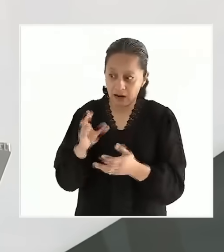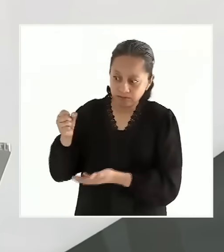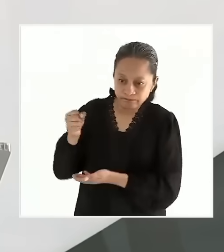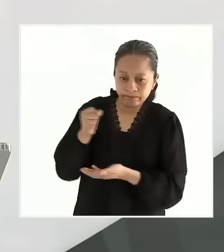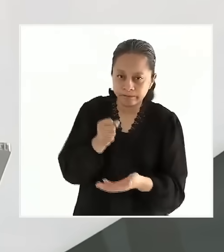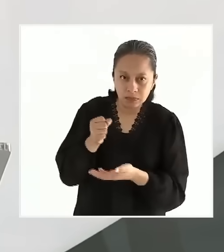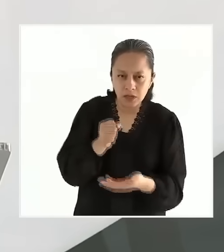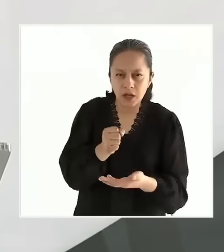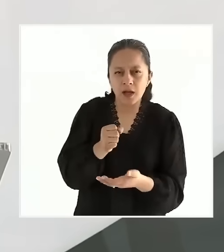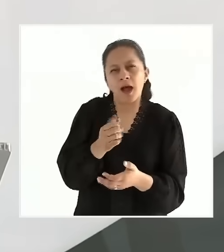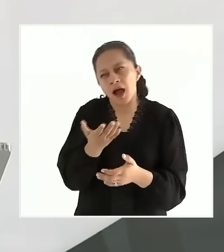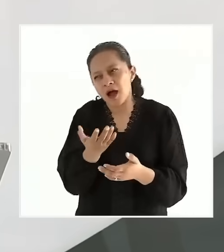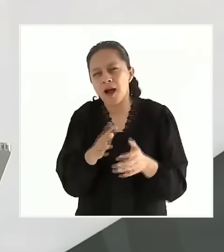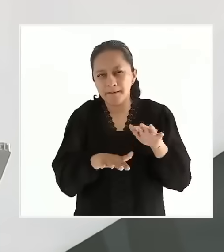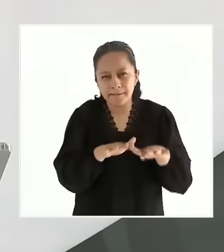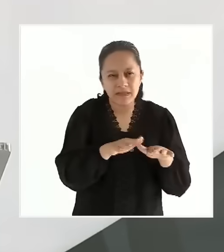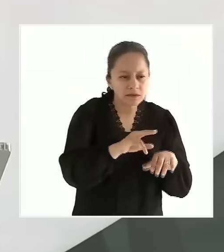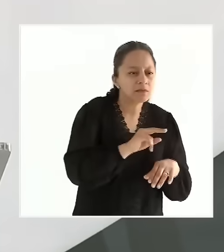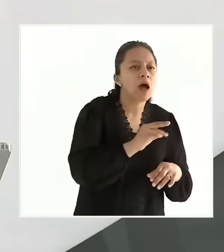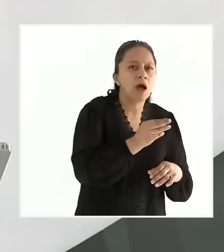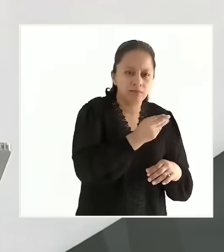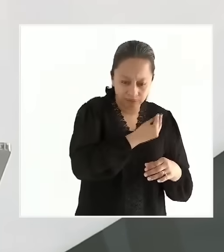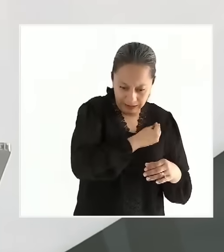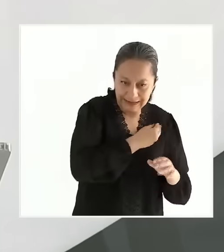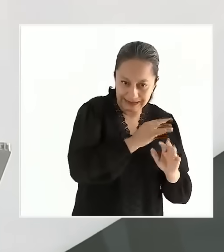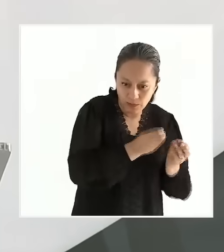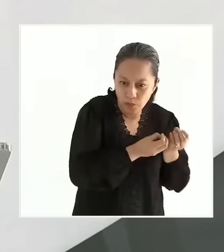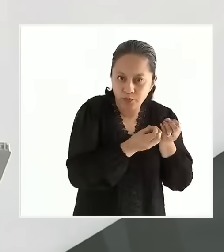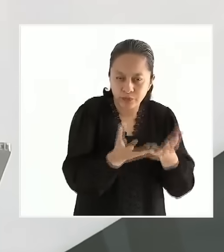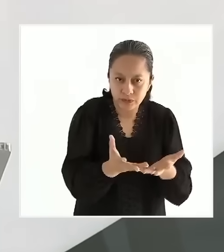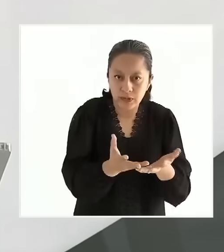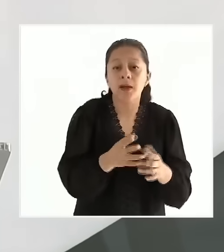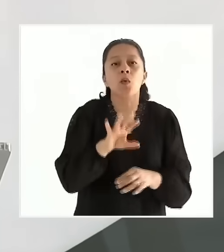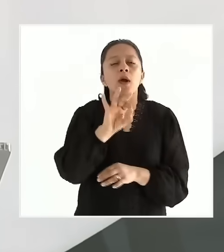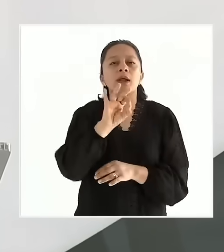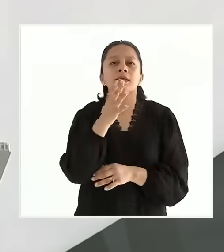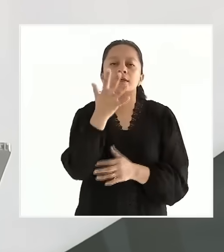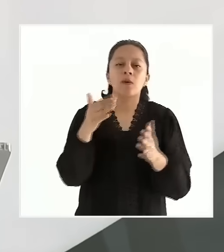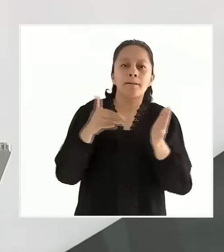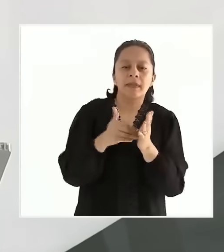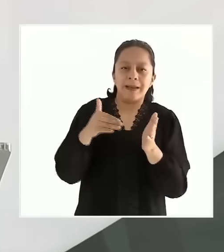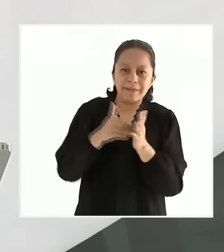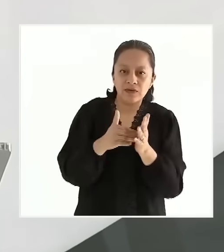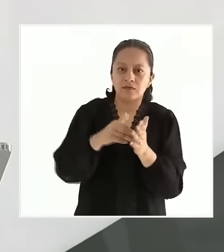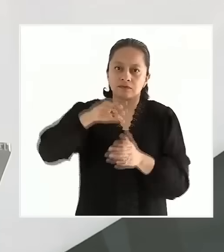un poco con la inversión privada, pero estamos hablando de más de 45,000 millones de dólares.